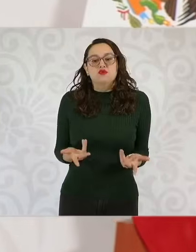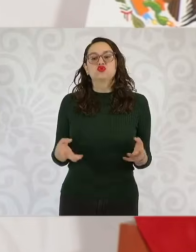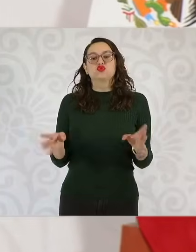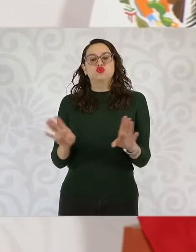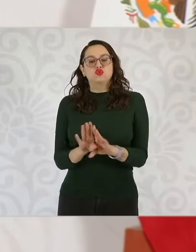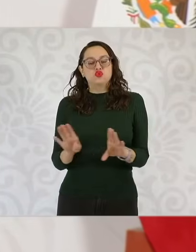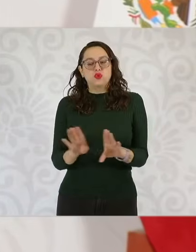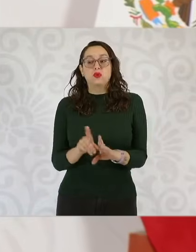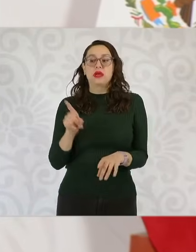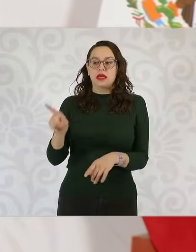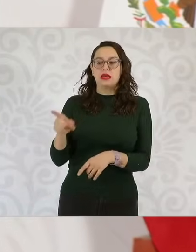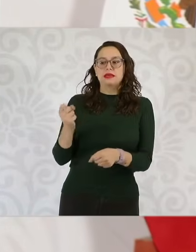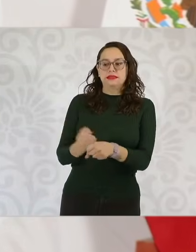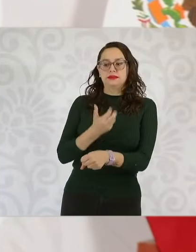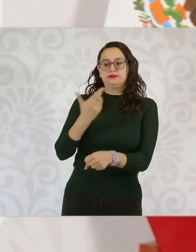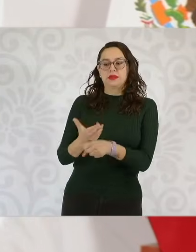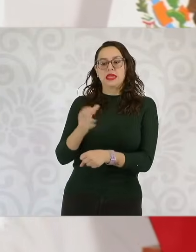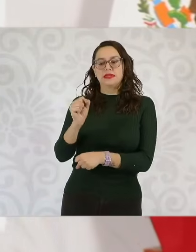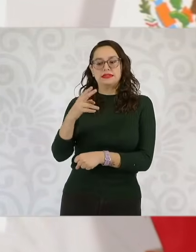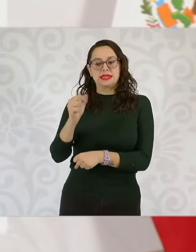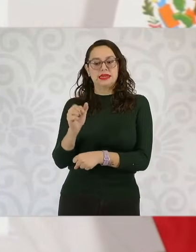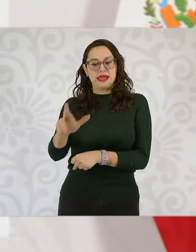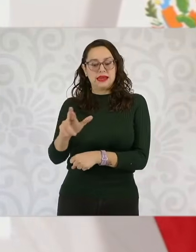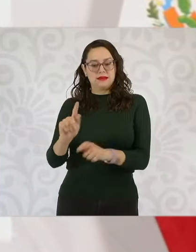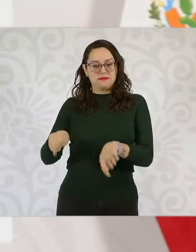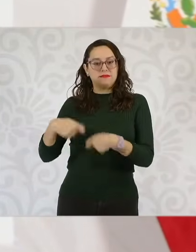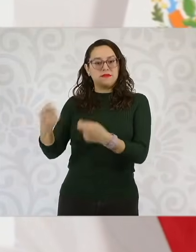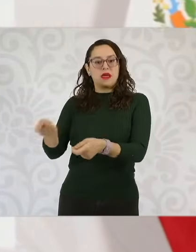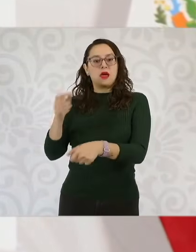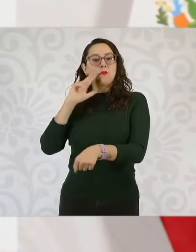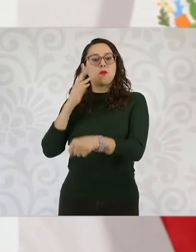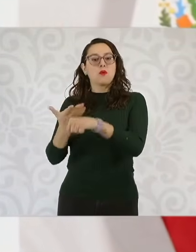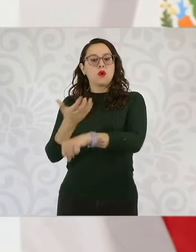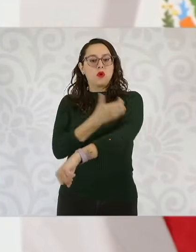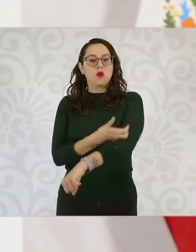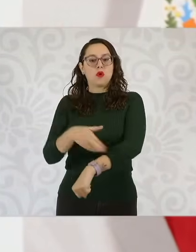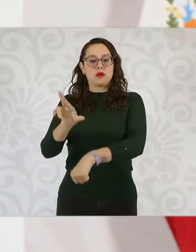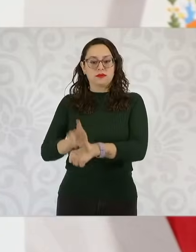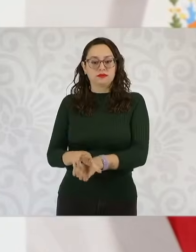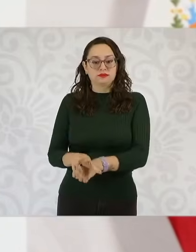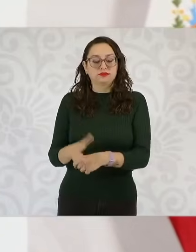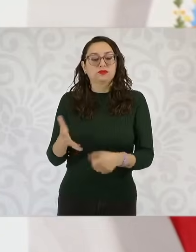ya ha sido muy buena lo que no queremos es que haya abusos de los gasolineros